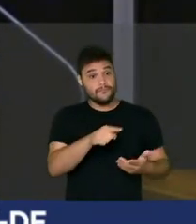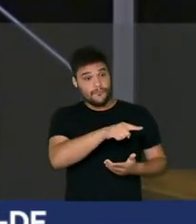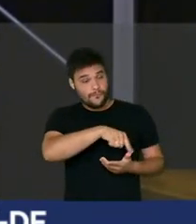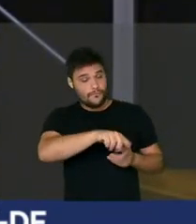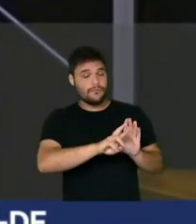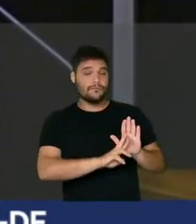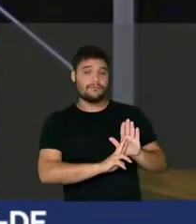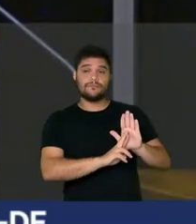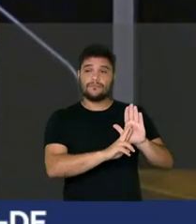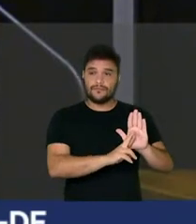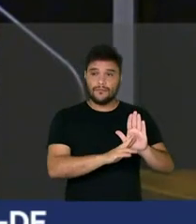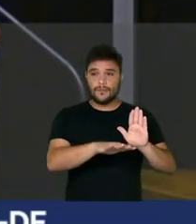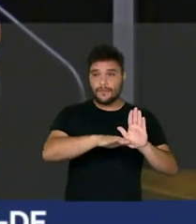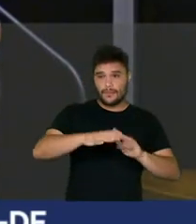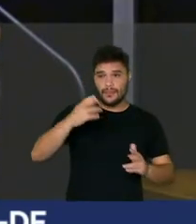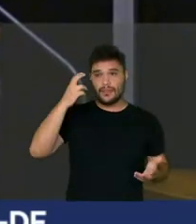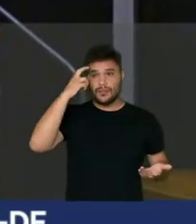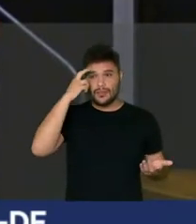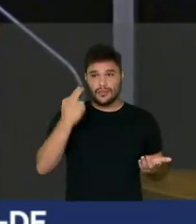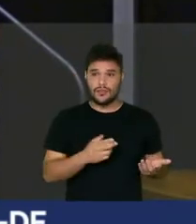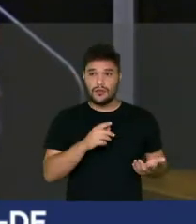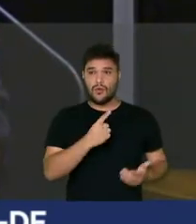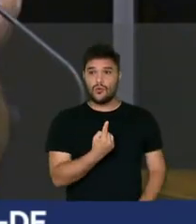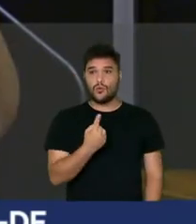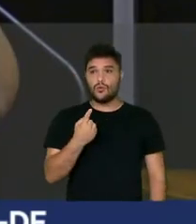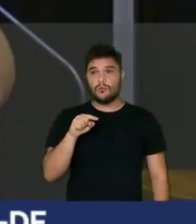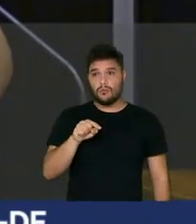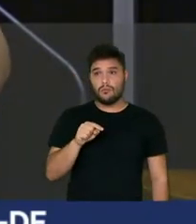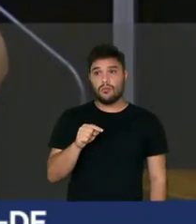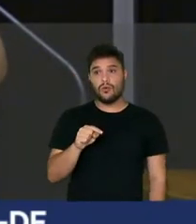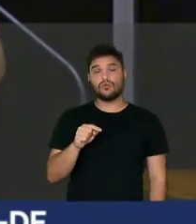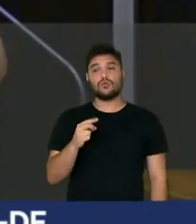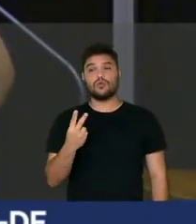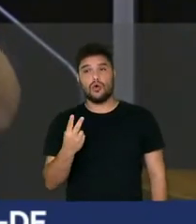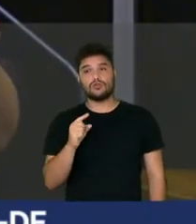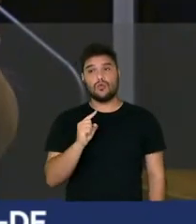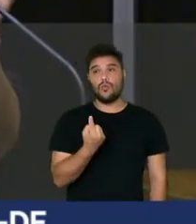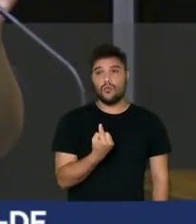CHEGAR NAS PESSOAS, HOMENS E MULHERES, ENFIM... QUE REPRESENTAM O CAMPO DA